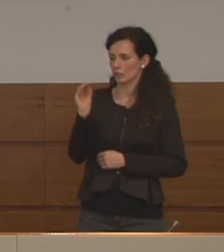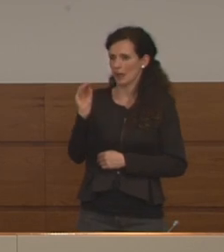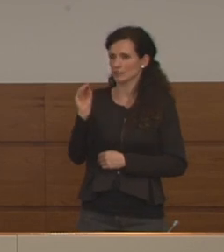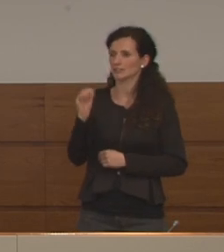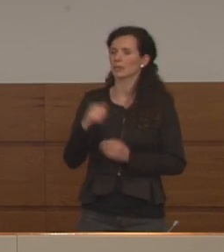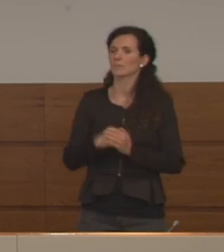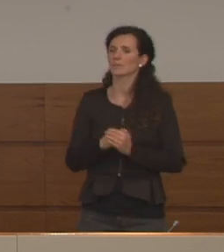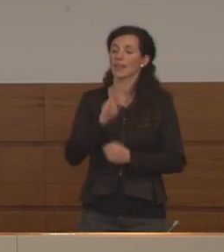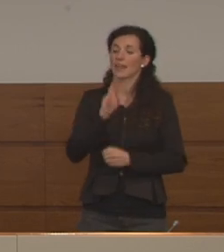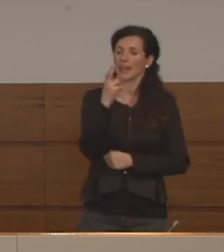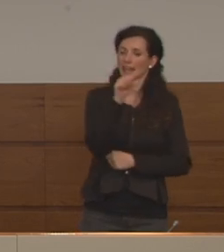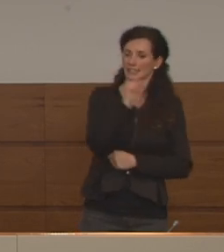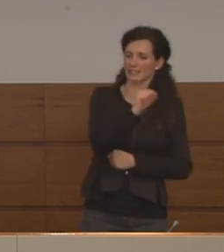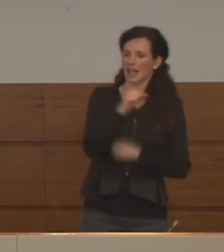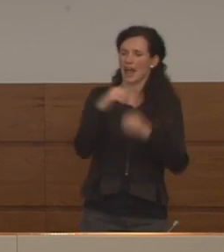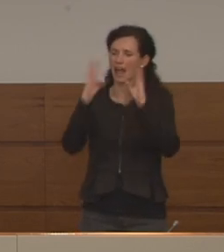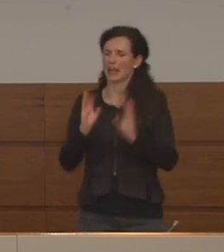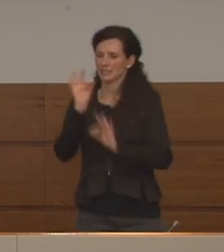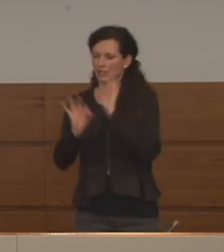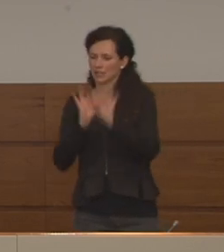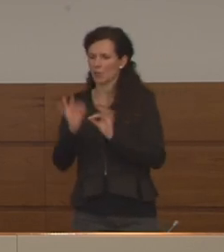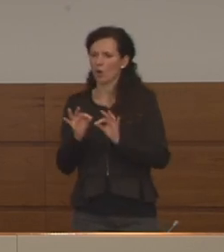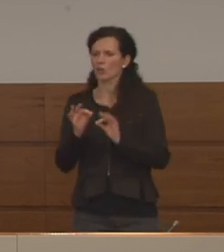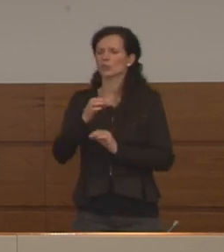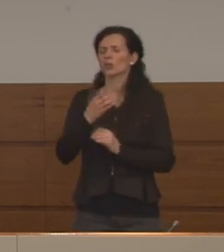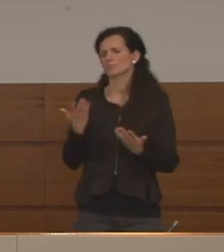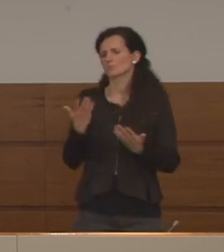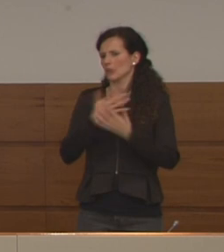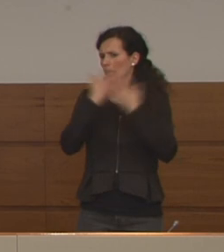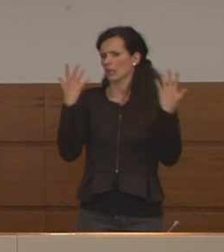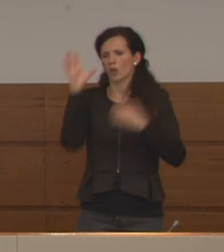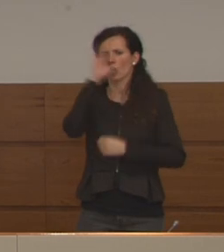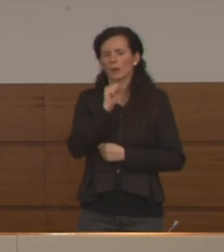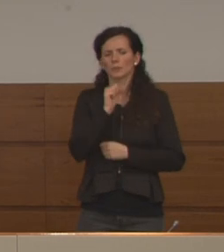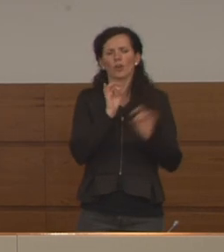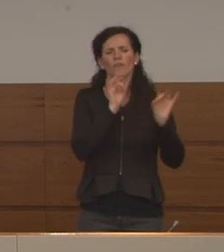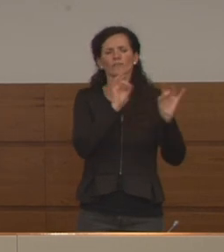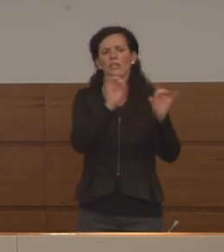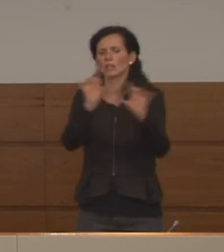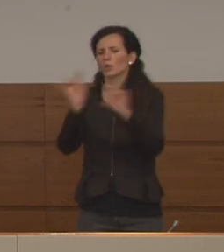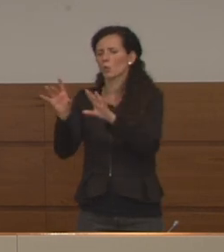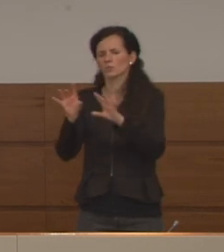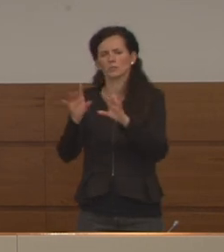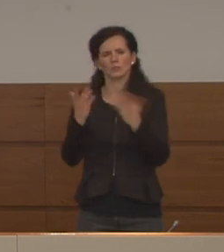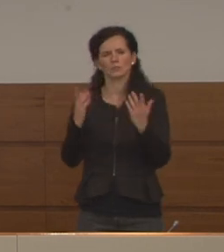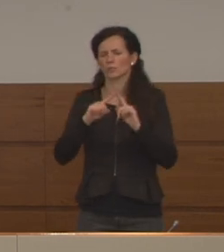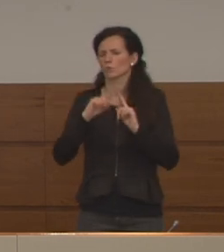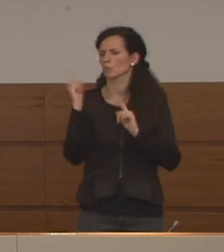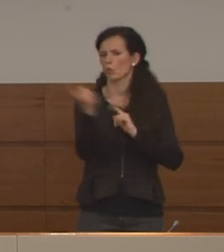Abbiamo capito in questi due mesi che il virus non guarda in faccia a nessuno, ma colpisce soprattutto in maniera forse